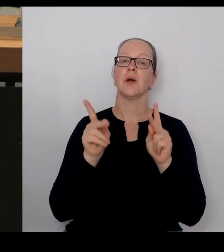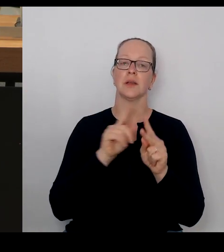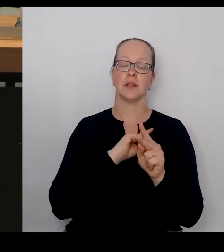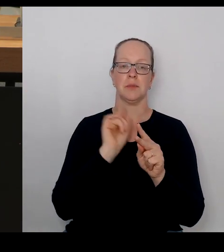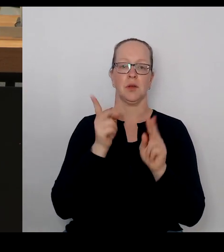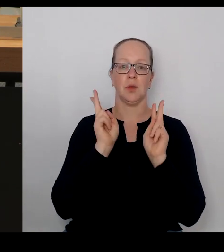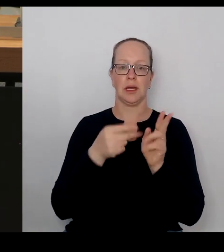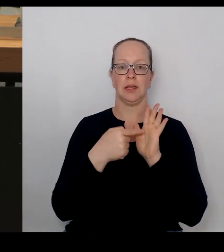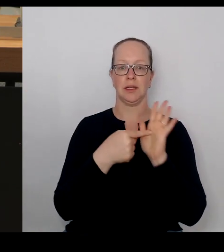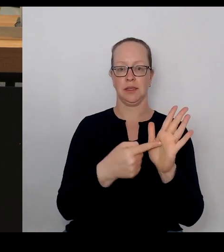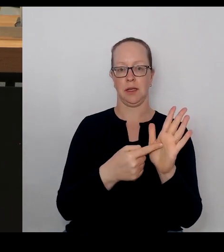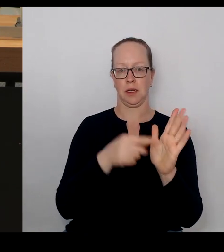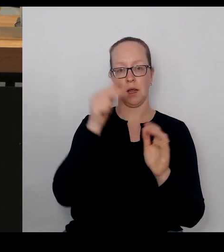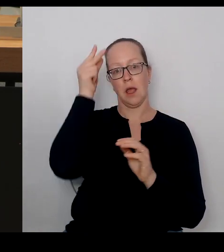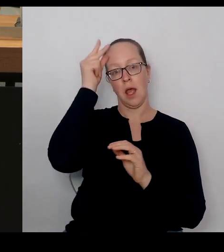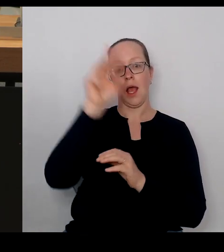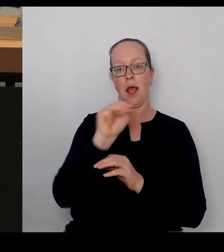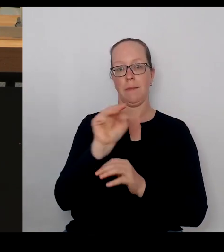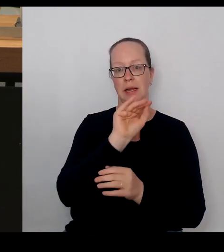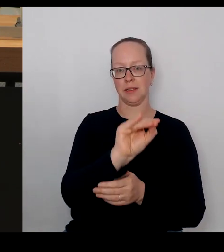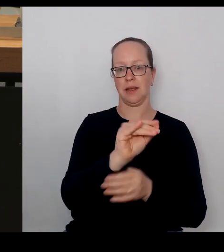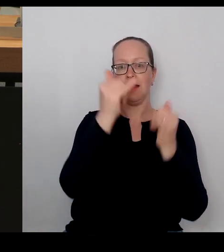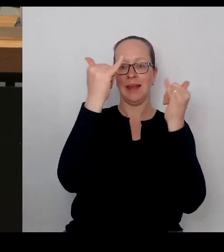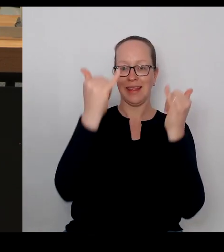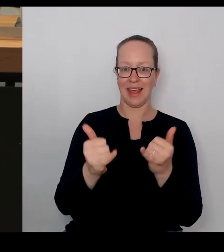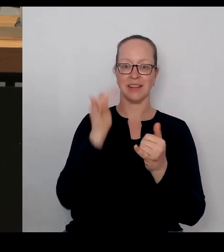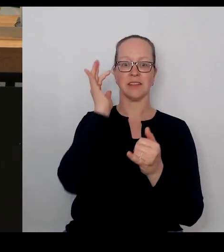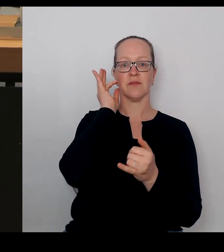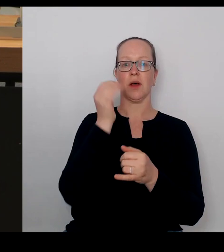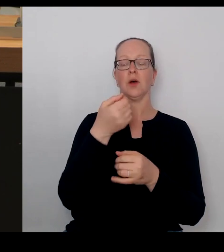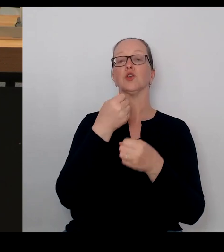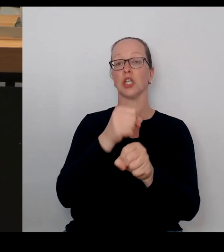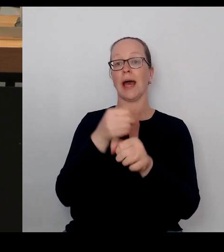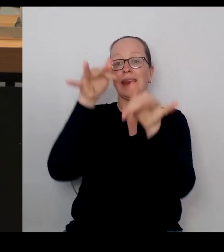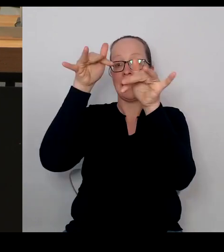ist und dieser Debatte lauscht. Dann kann sie ja auch meinen Ausführungen zuhören